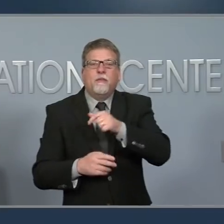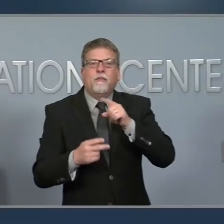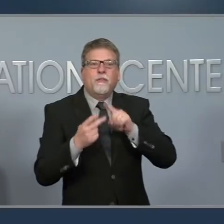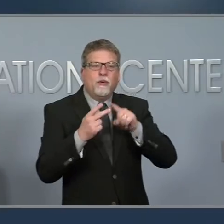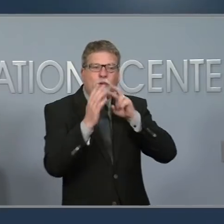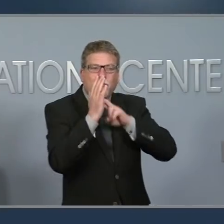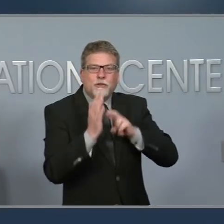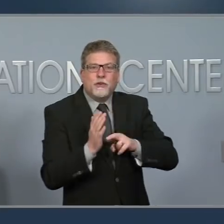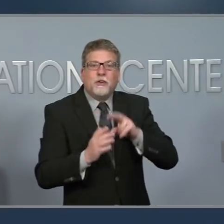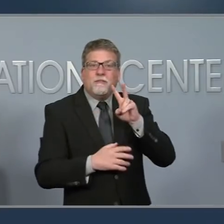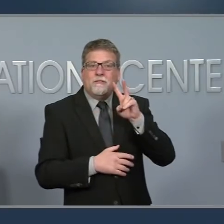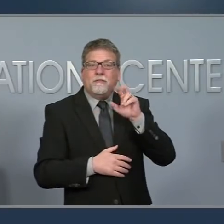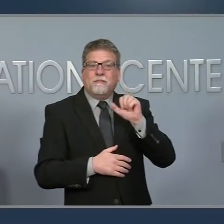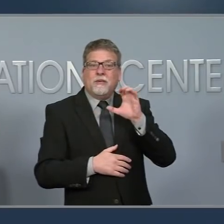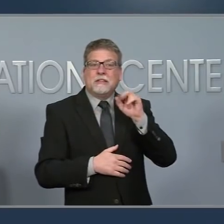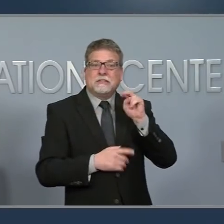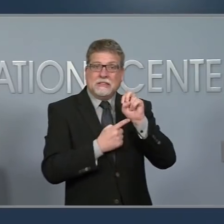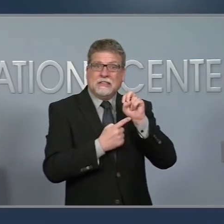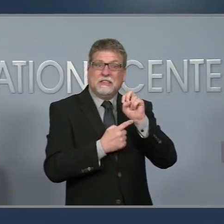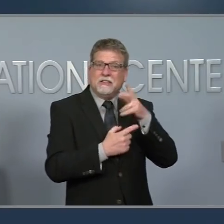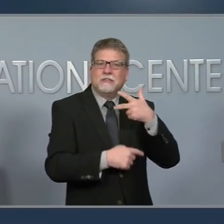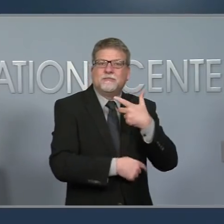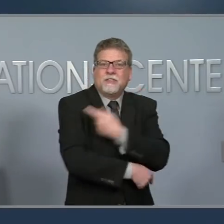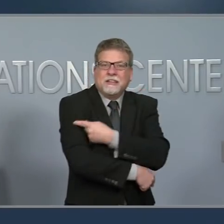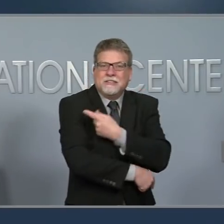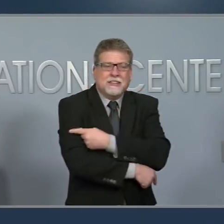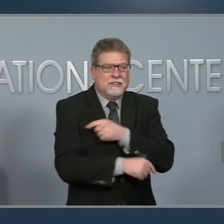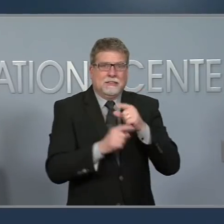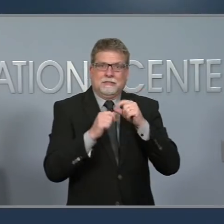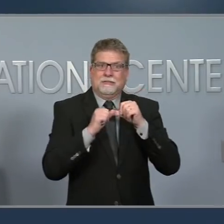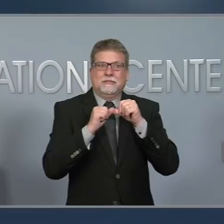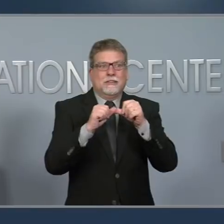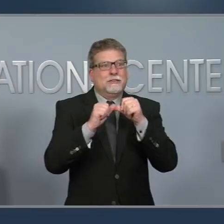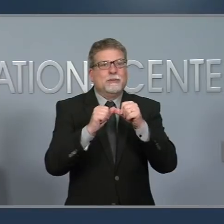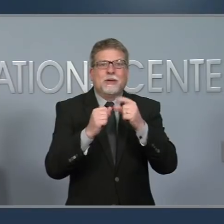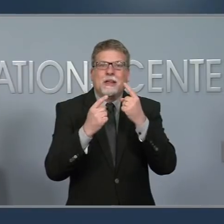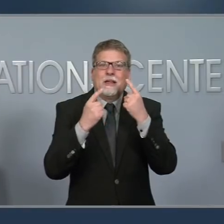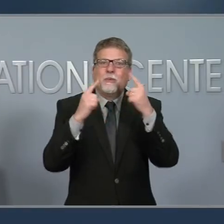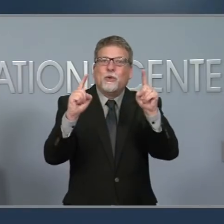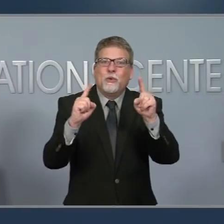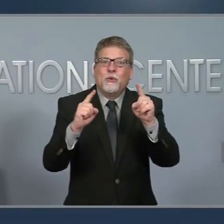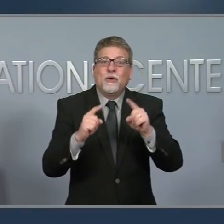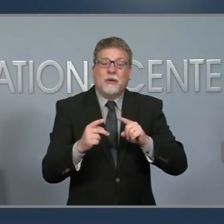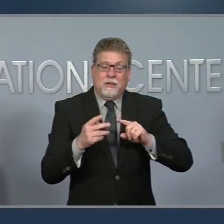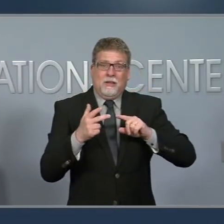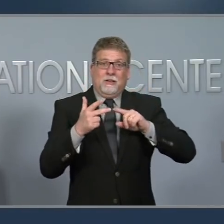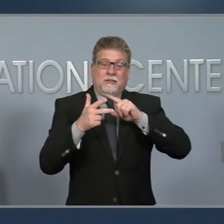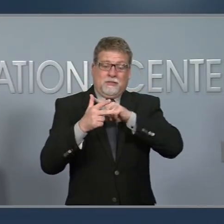el virus de covid diecinueve sabemos más sobre cómo protegernos contra los casos